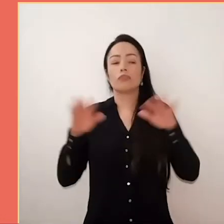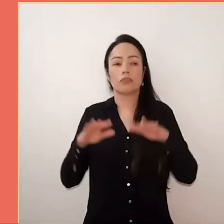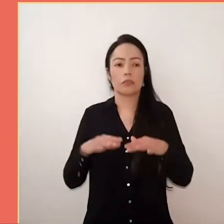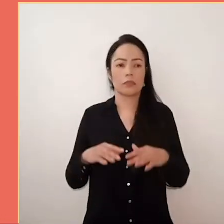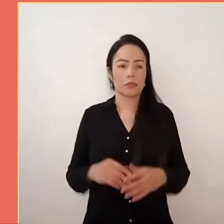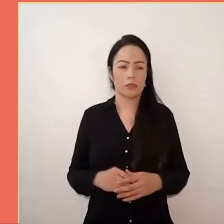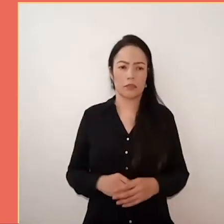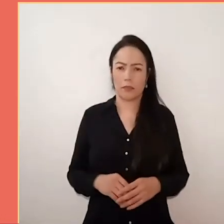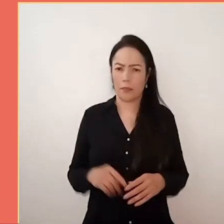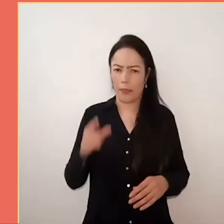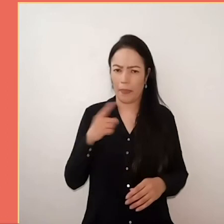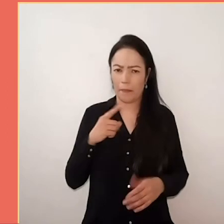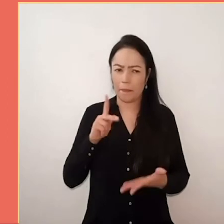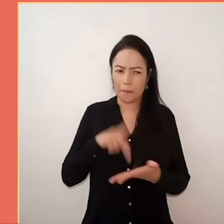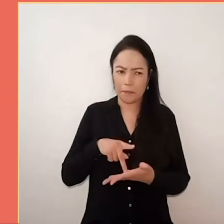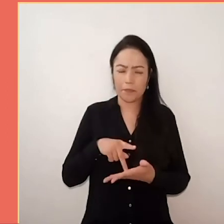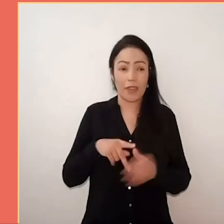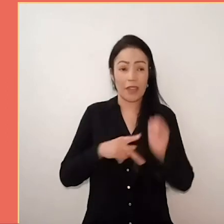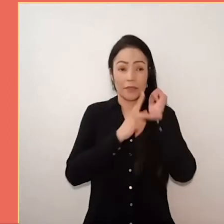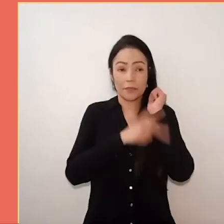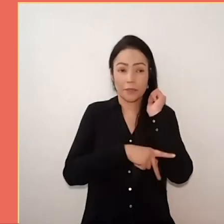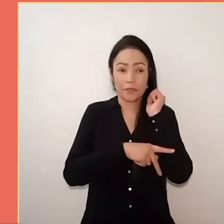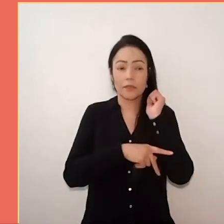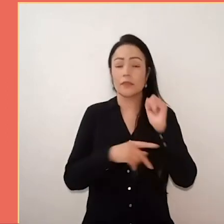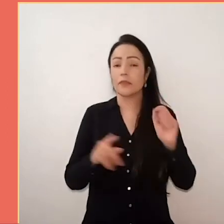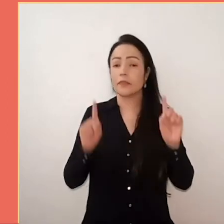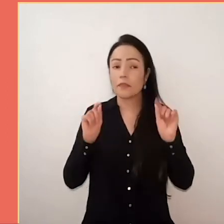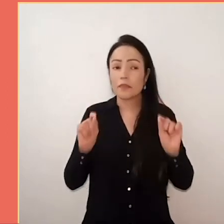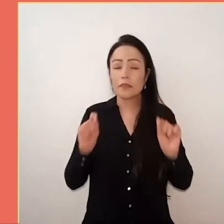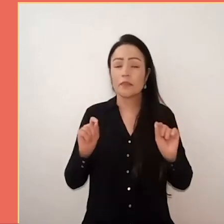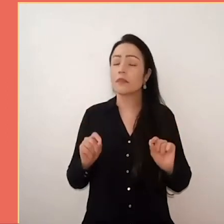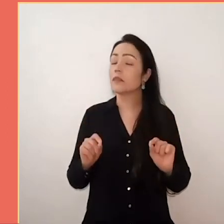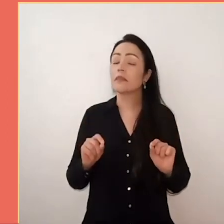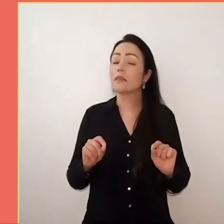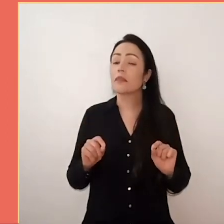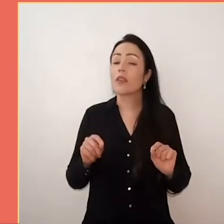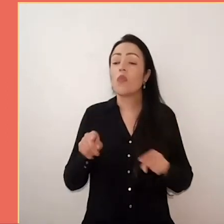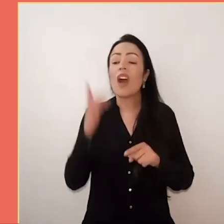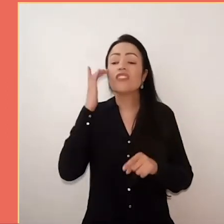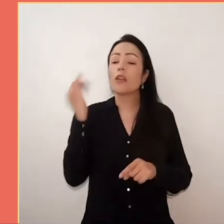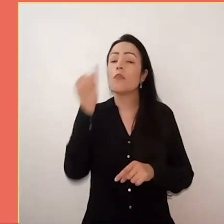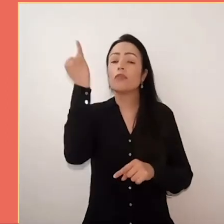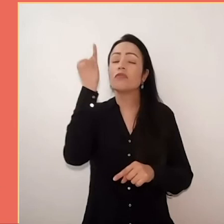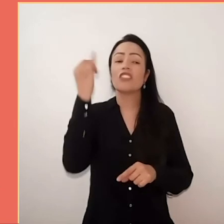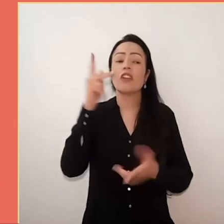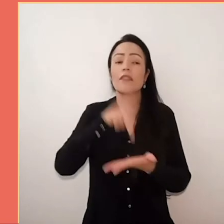na verdade, é o seguinte, esse projeto, ele leva em conta a realidade, quando você fala a questão da família,